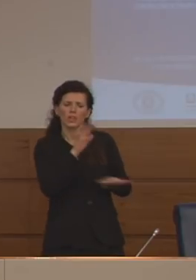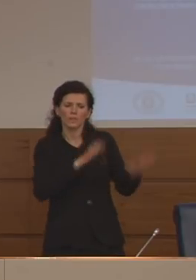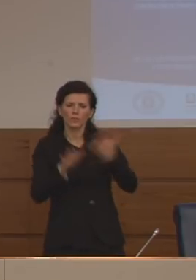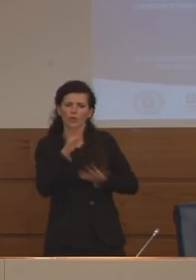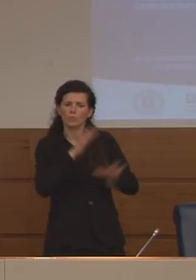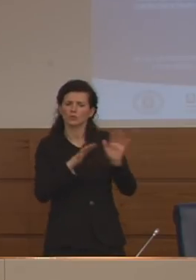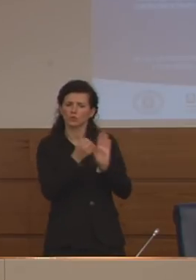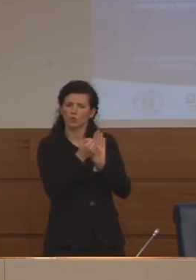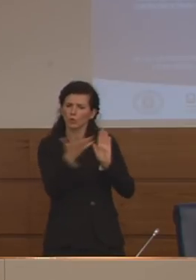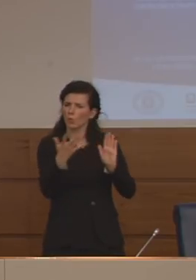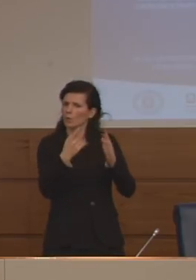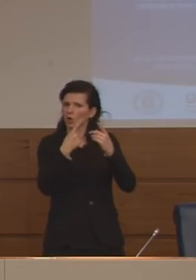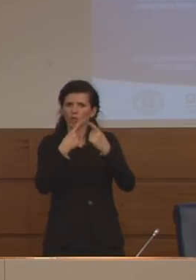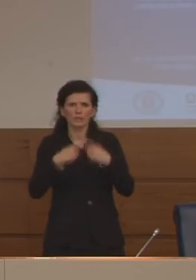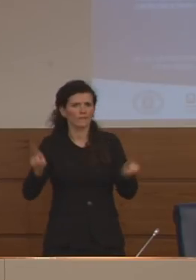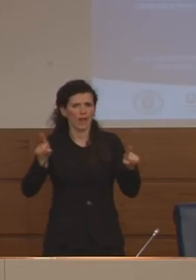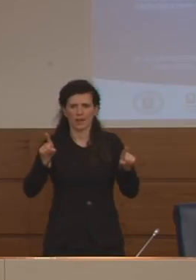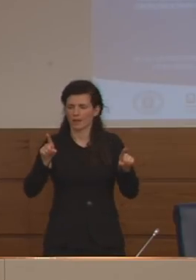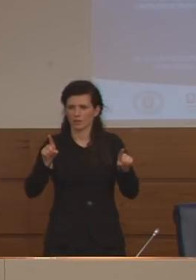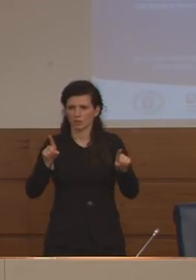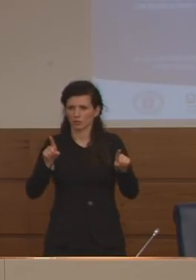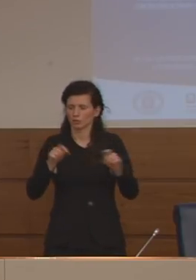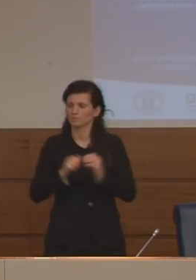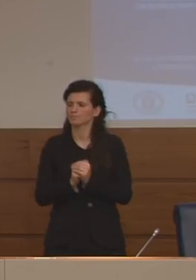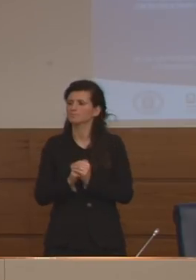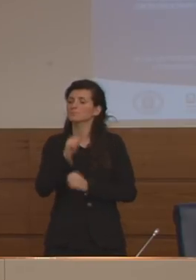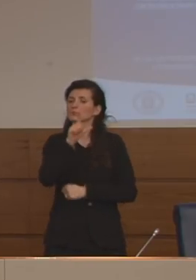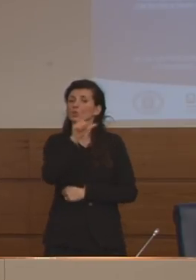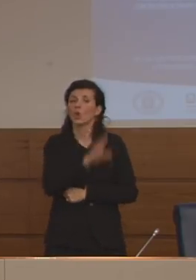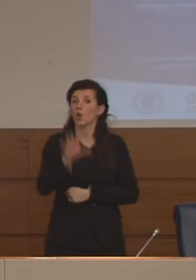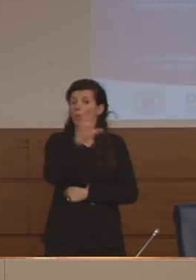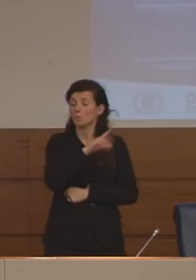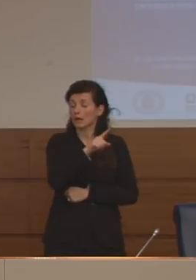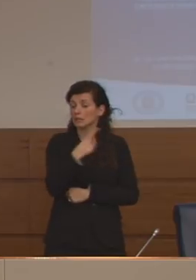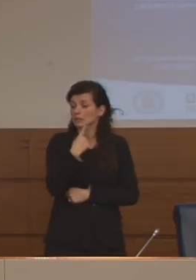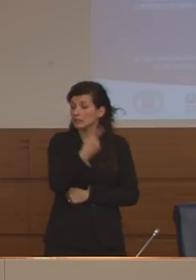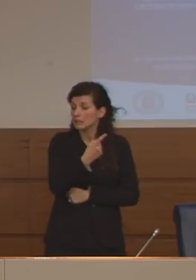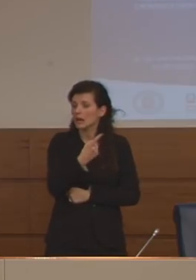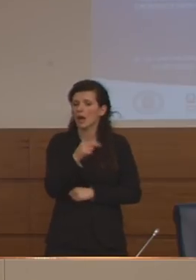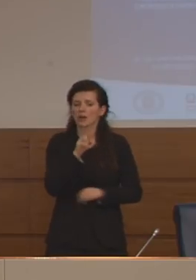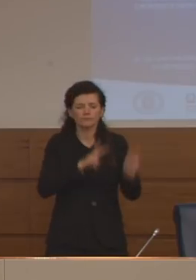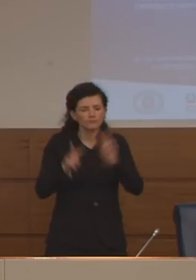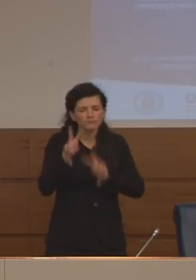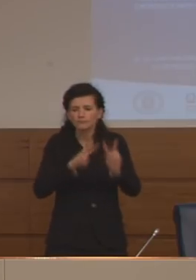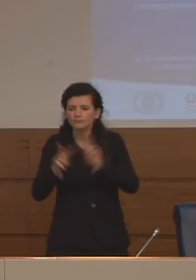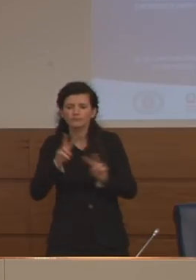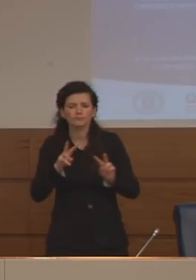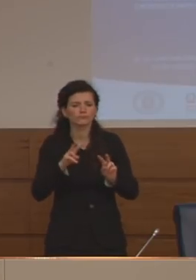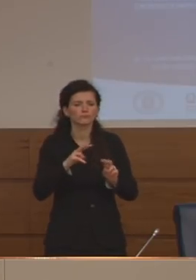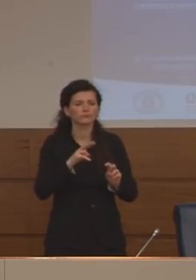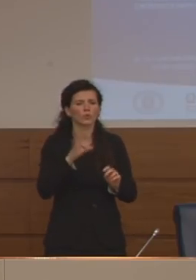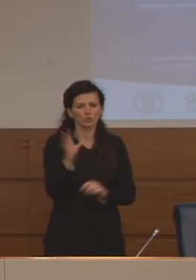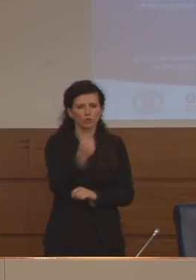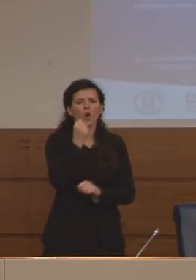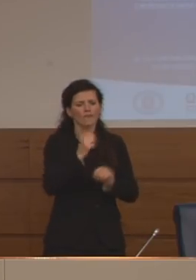Innanzitutto loro dicono che hanno procurate molti più dispositivi loro rispetto a quelli arrivati dalla Protezione Civile, ma in particolare